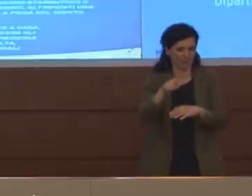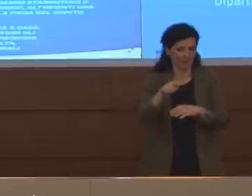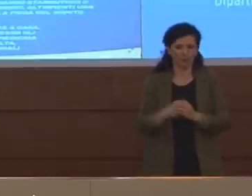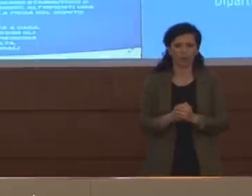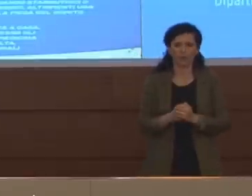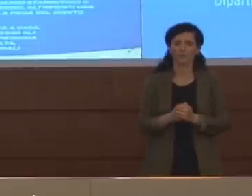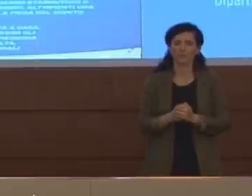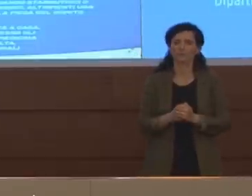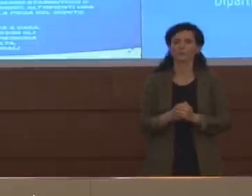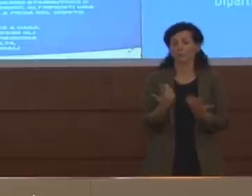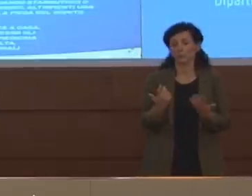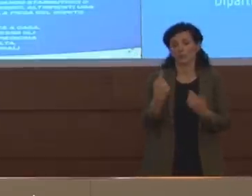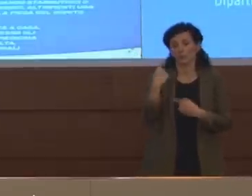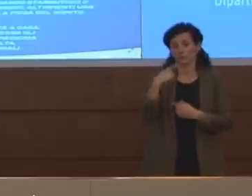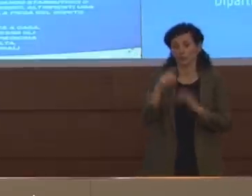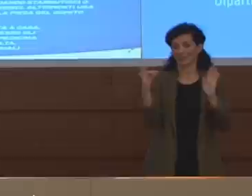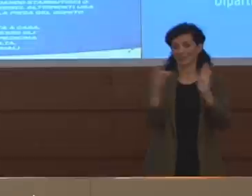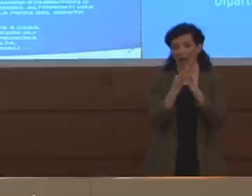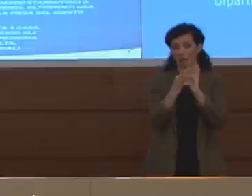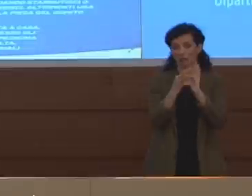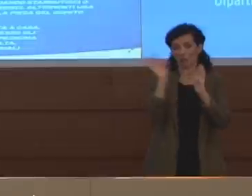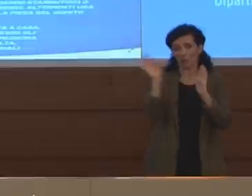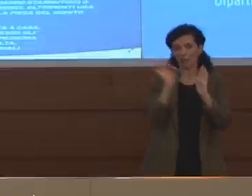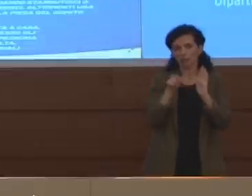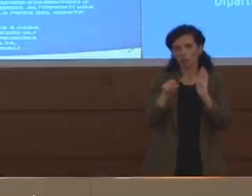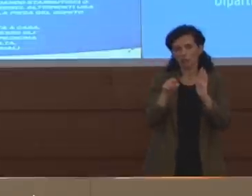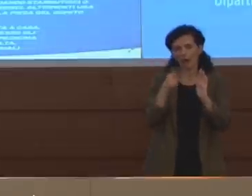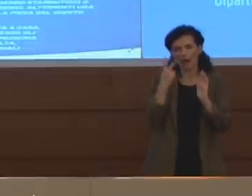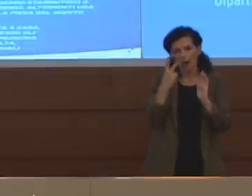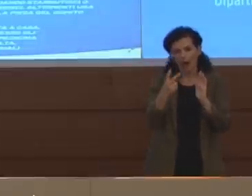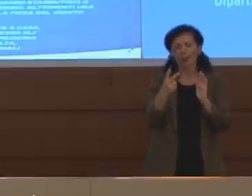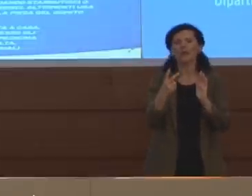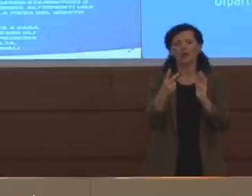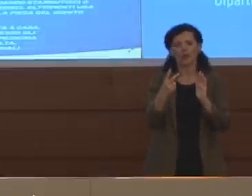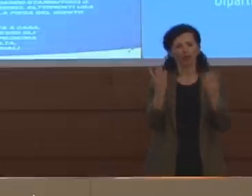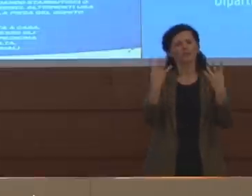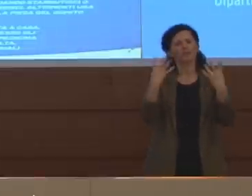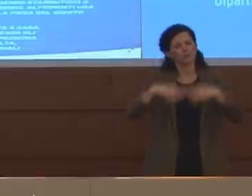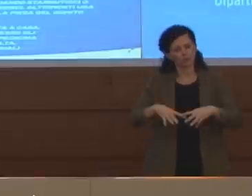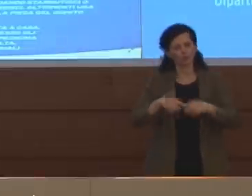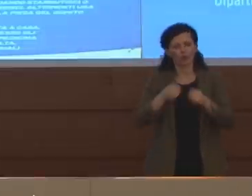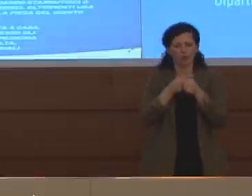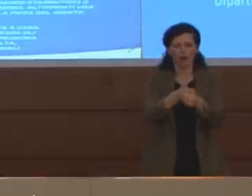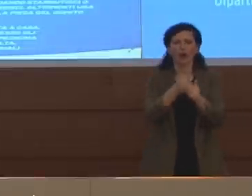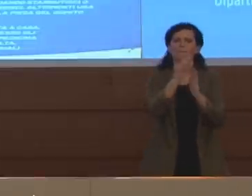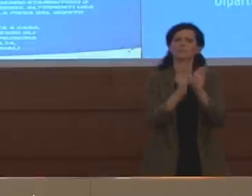ulteriore indicatore dell'efficacia delle misure intraprese in termini di